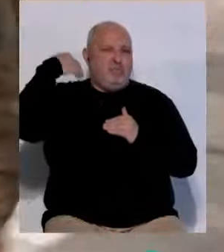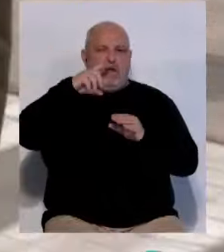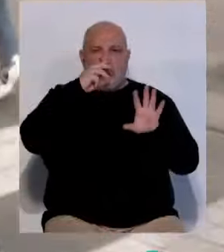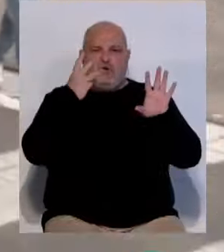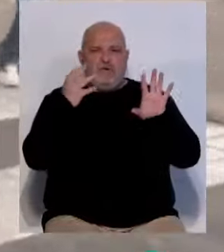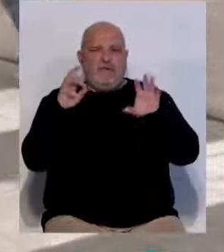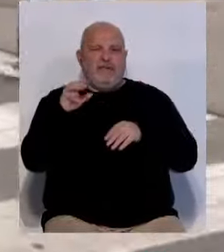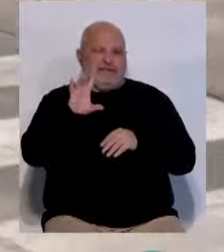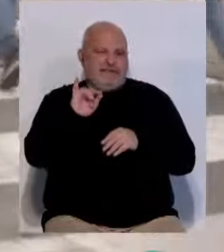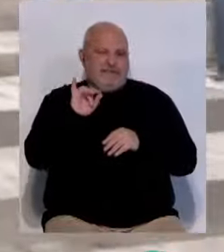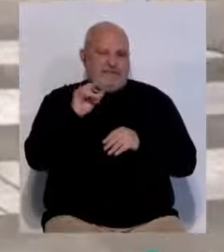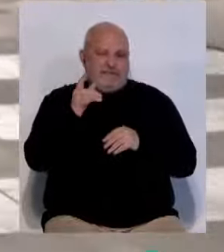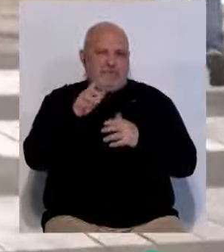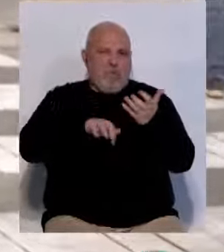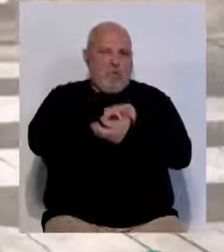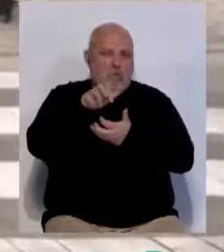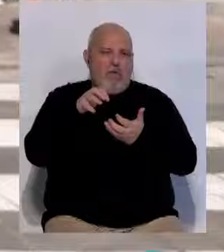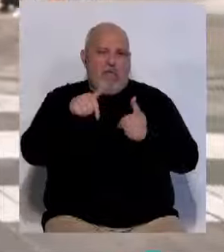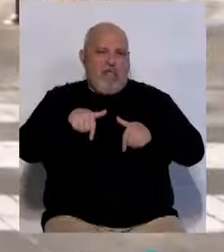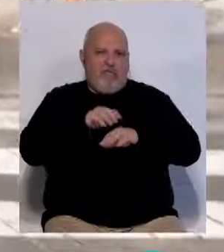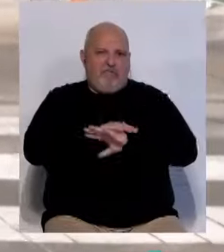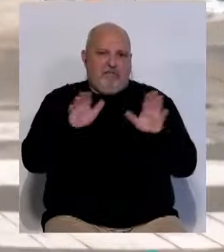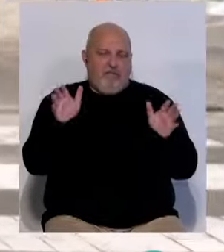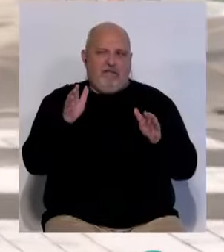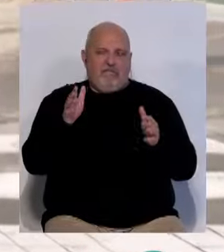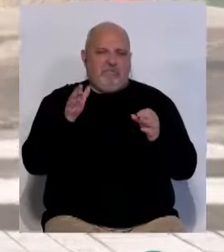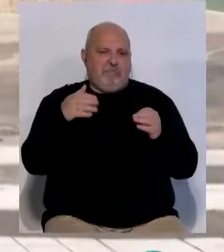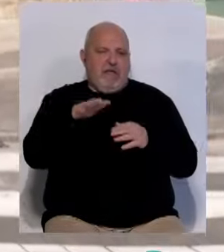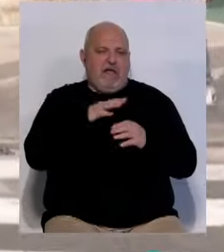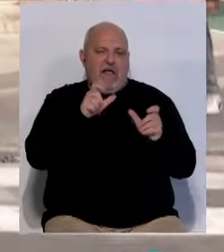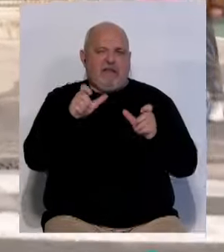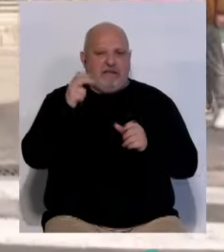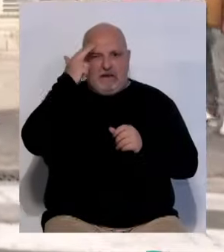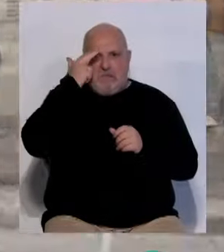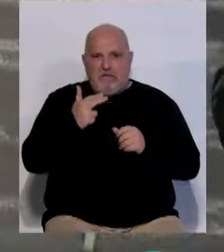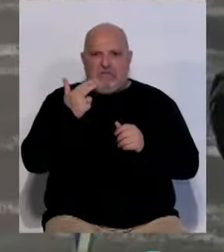creo que por fortuna en eso sí en el fútbol hemos hemos evolucionado respecto a lo que comentas del